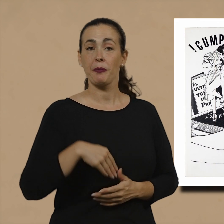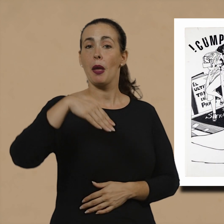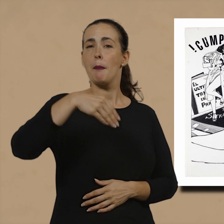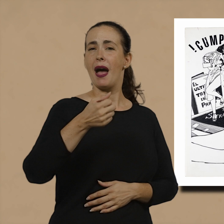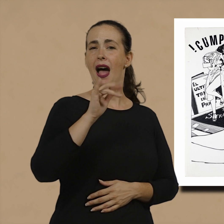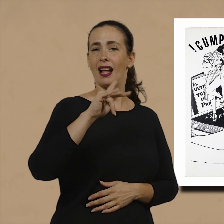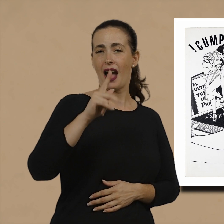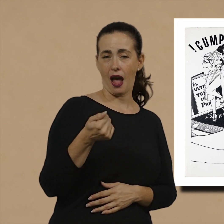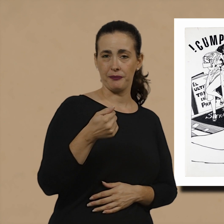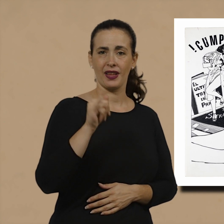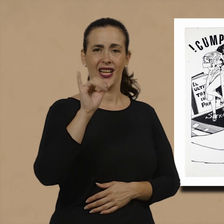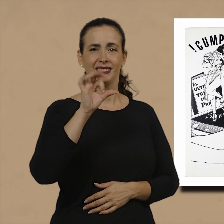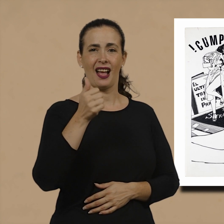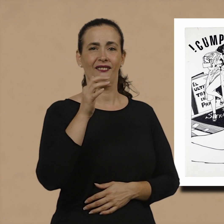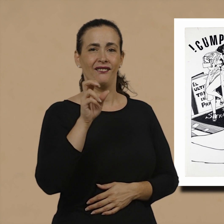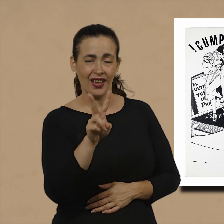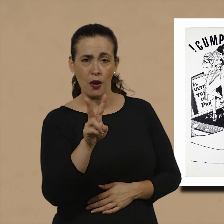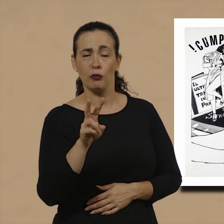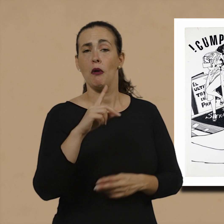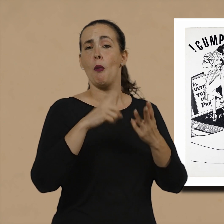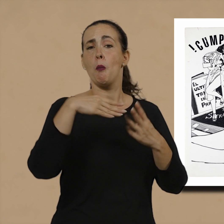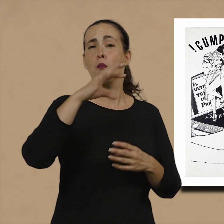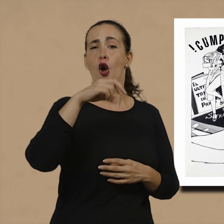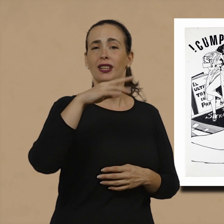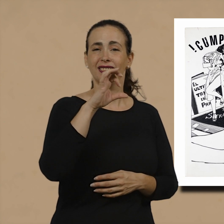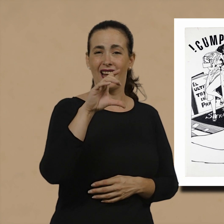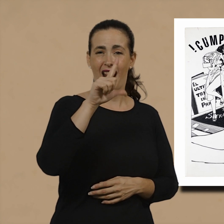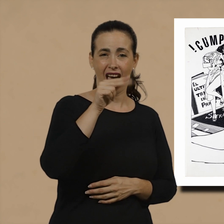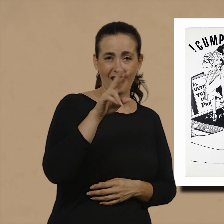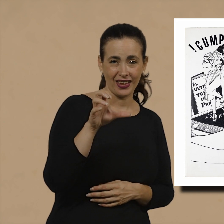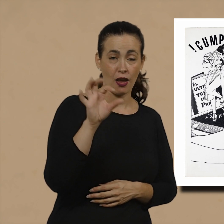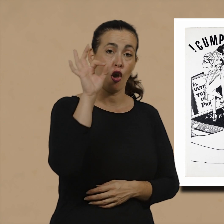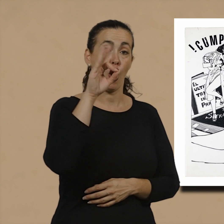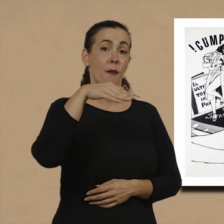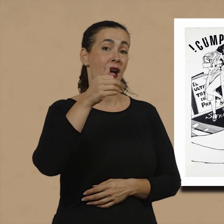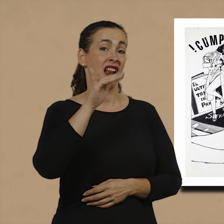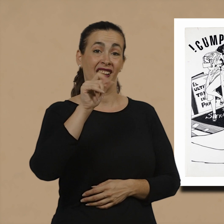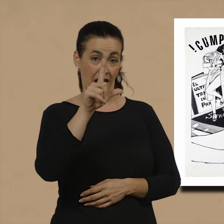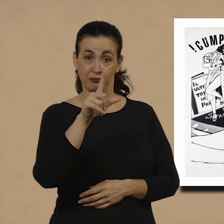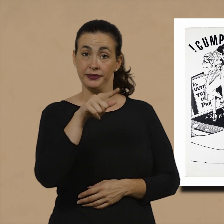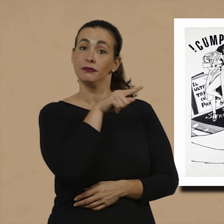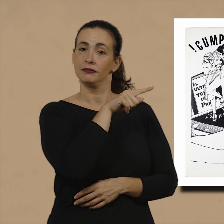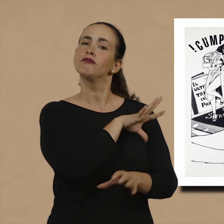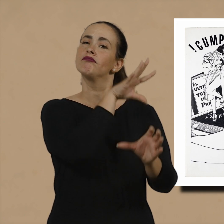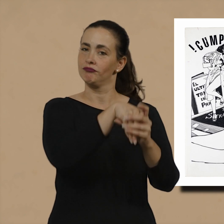Marika, Isa Feu, Montse Clavé o Mariel apareixen dins la nova avantguarda